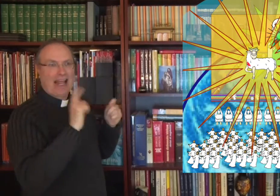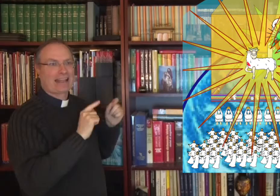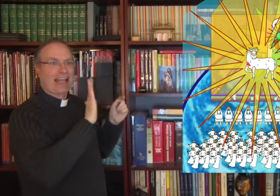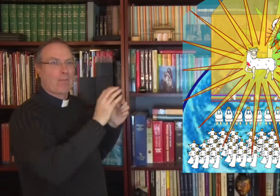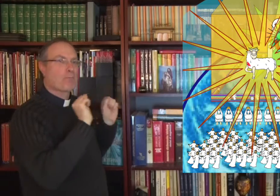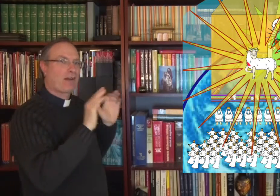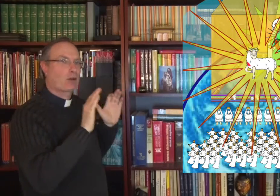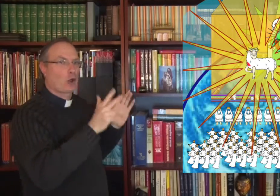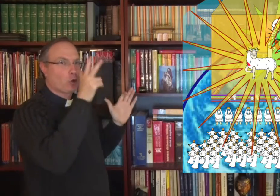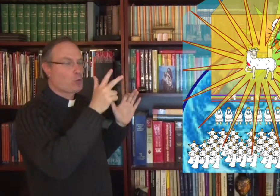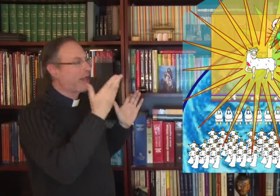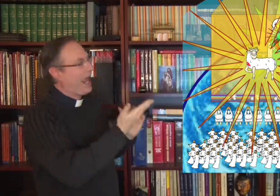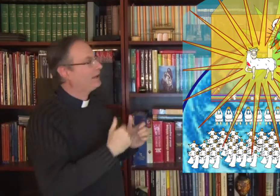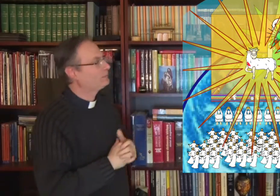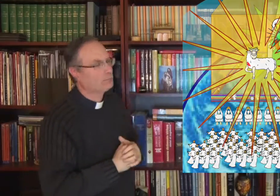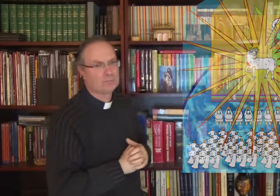à sa merveilleuse lumière.